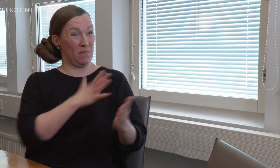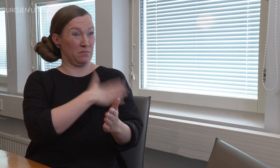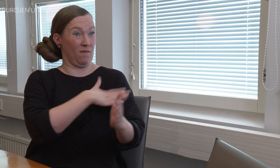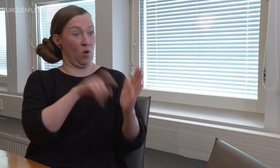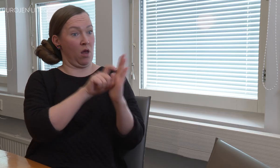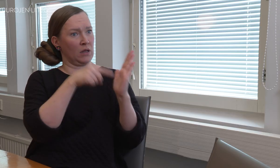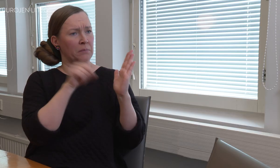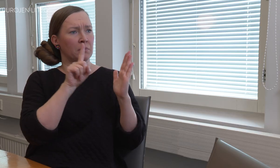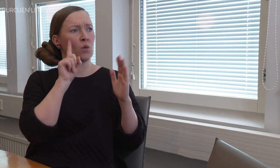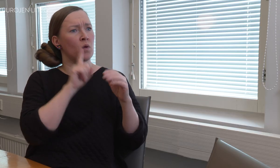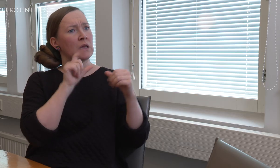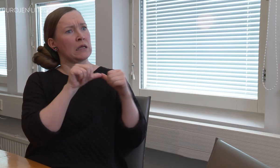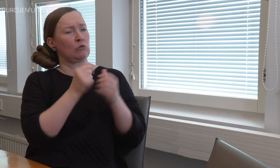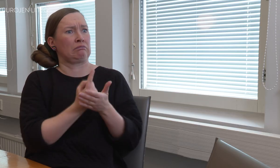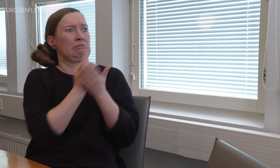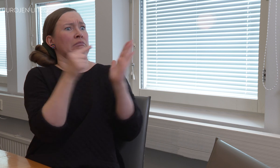Vammaispalvelulain suhteen Kuurojen Liitto on painottanut -